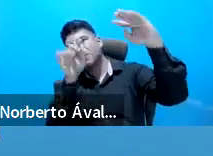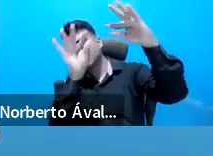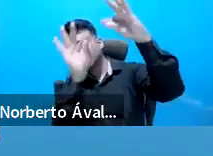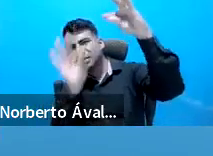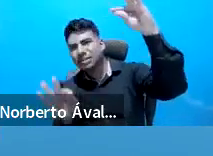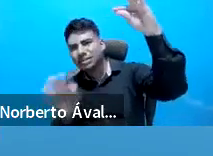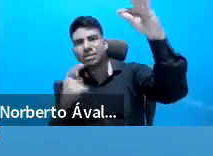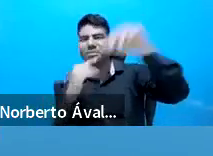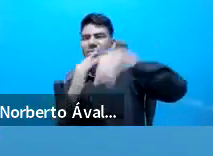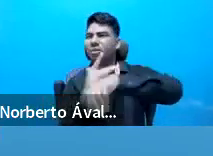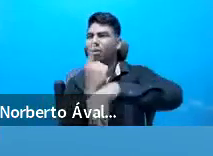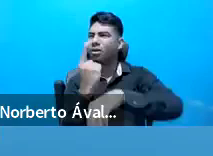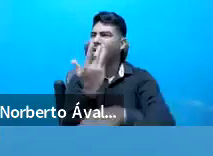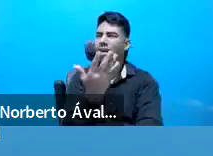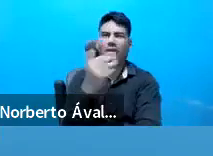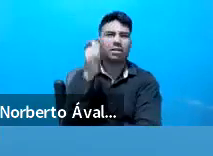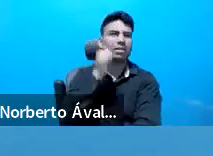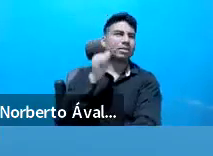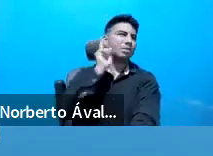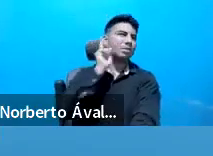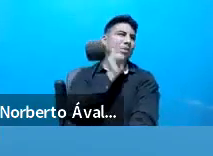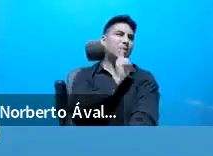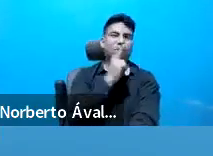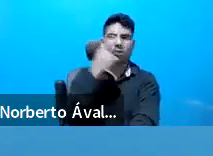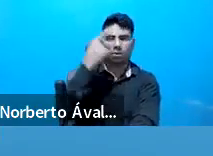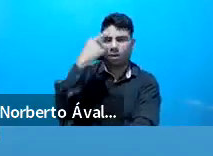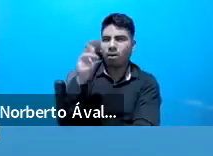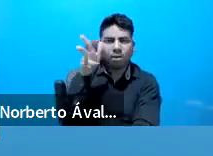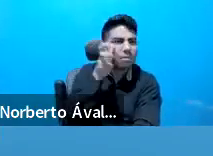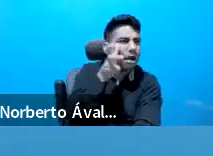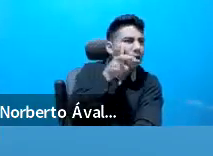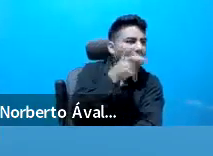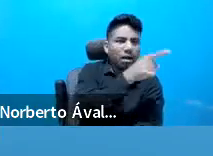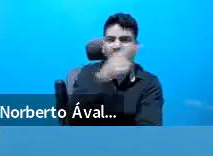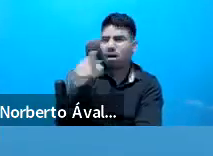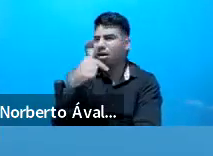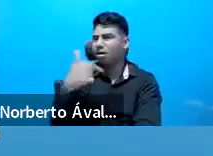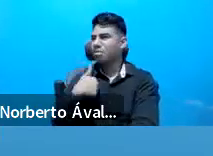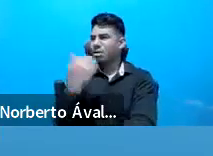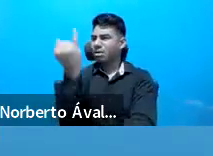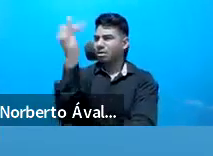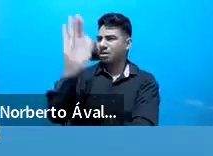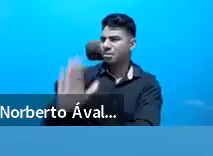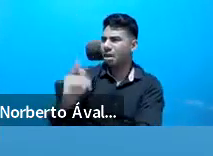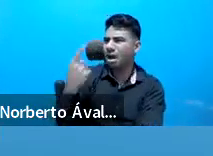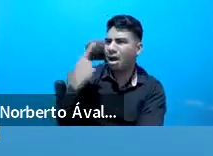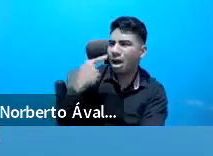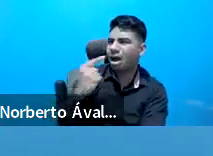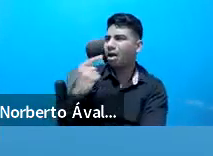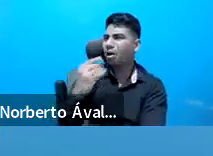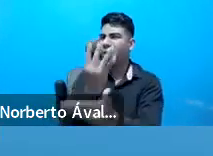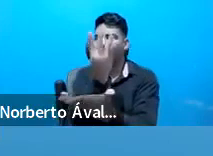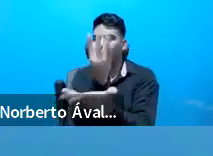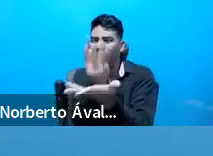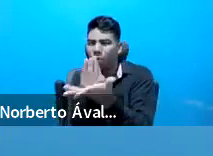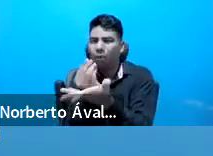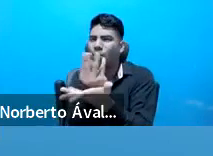muy fácil , como que , como que las personas como que las personas sordas caigan en estas en esta s cosas s cosas, o por qué a cosas, o por qué a veces les va